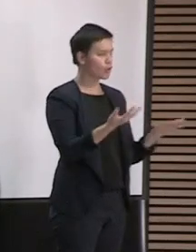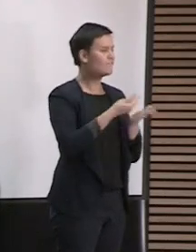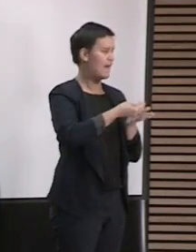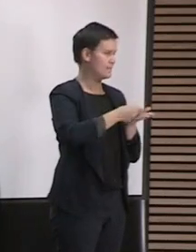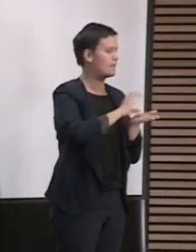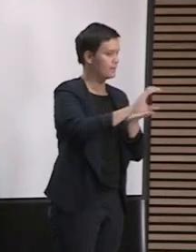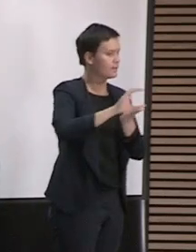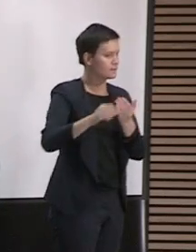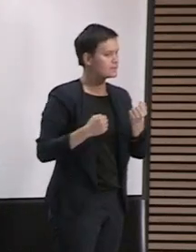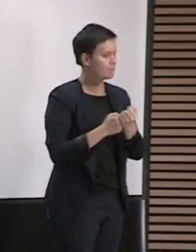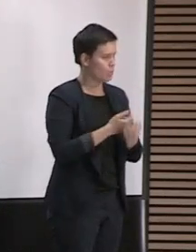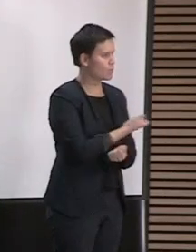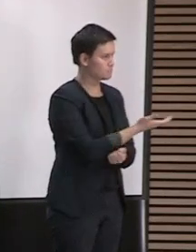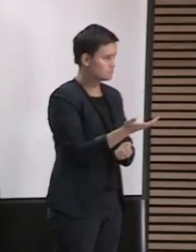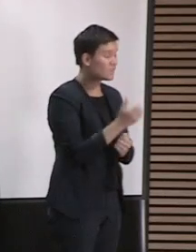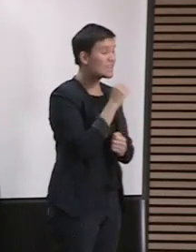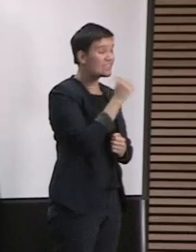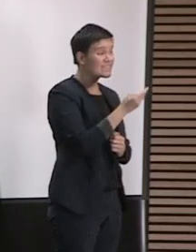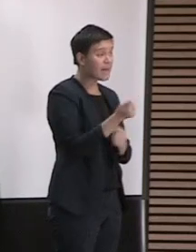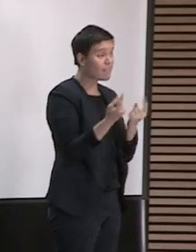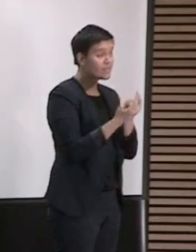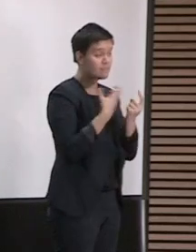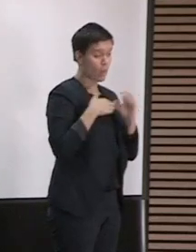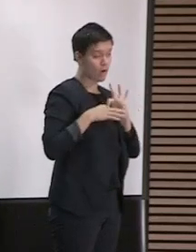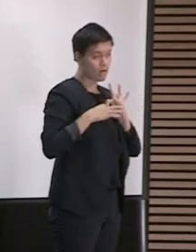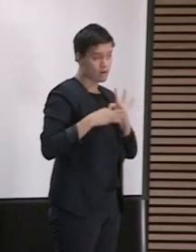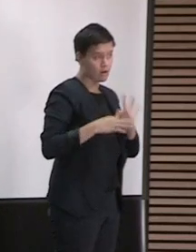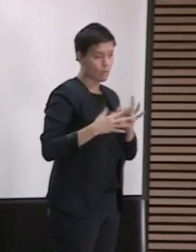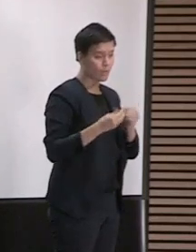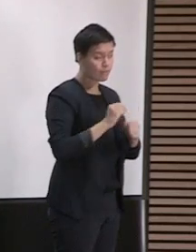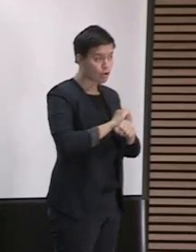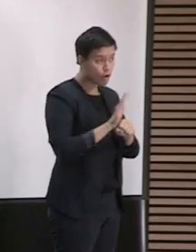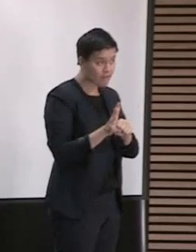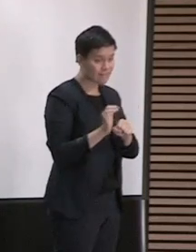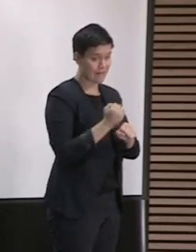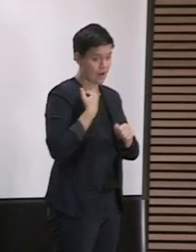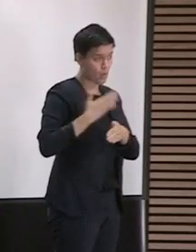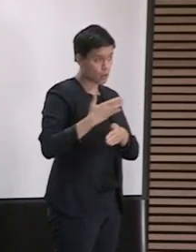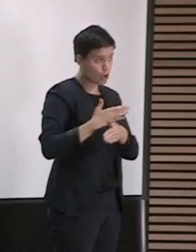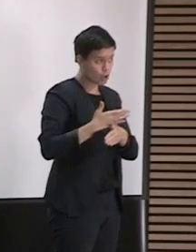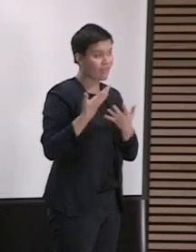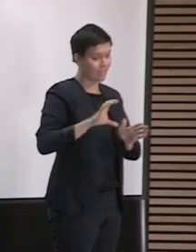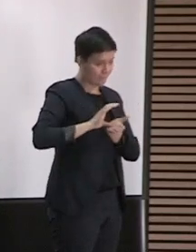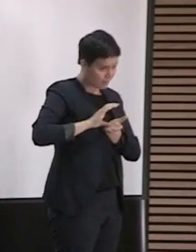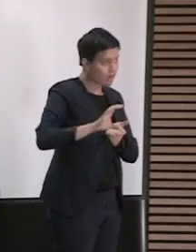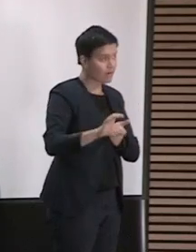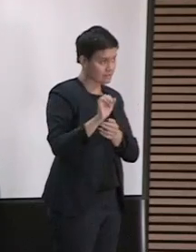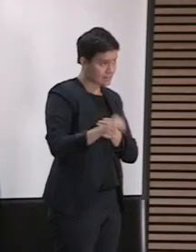puta noa i te maha o nga waahanga o te maatauranga, te